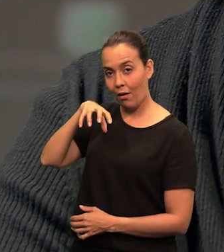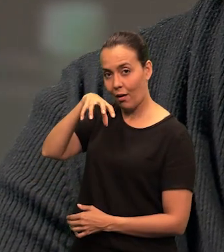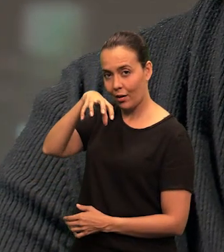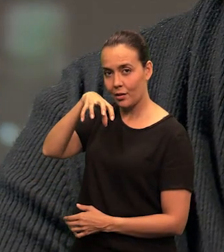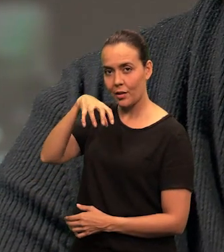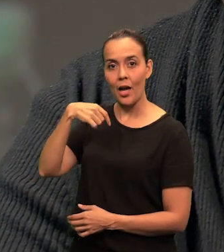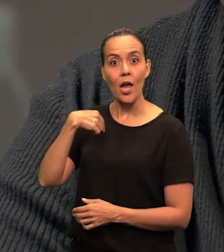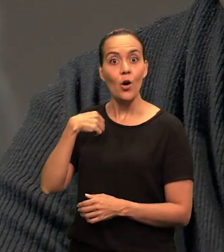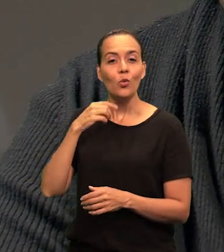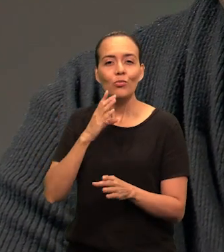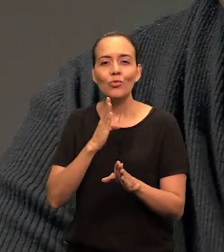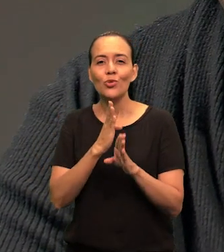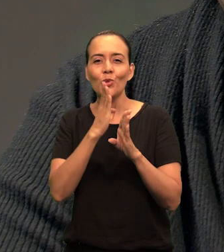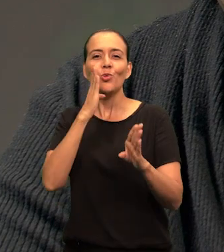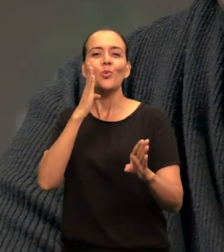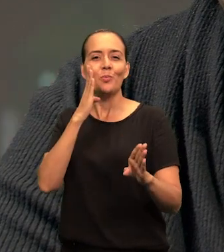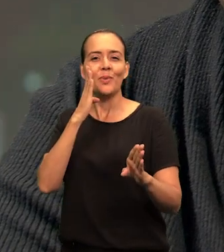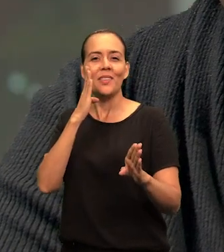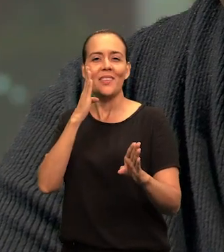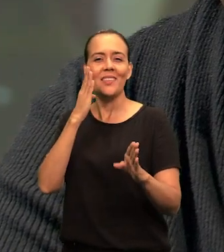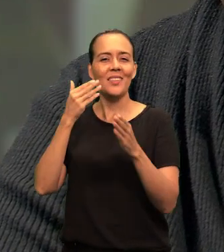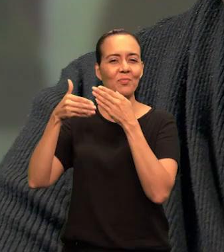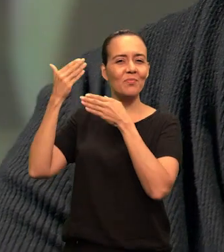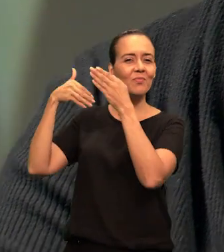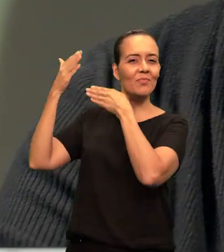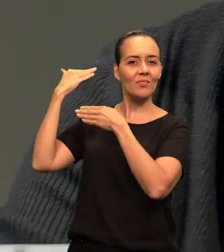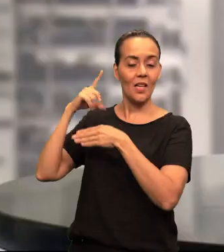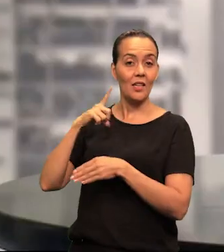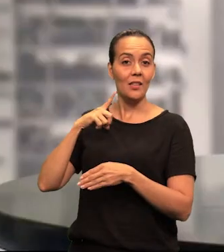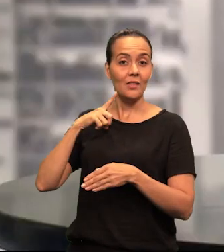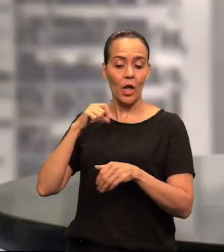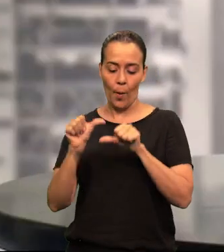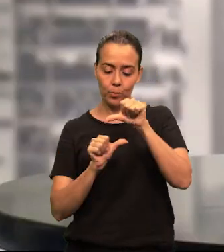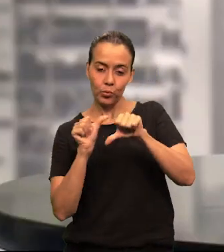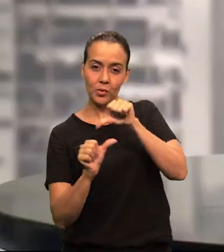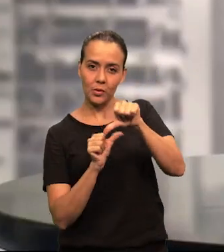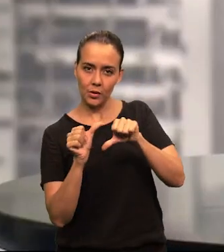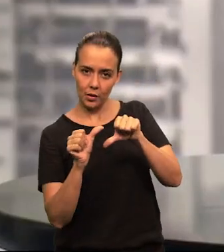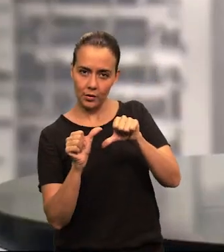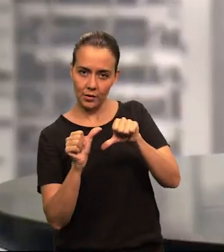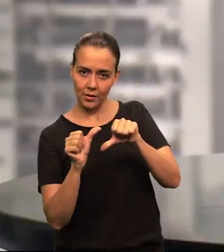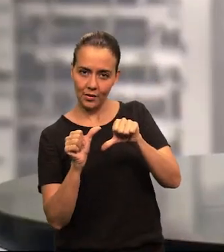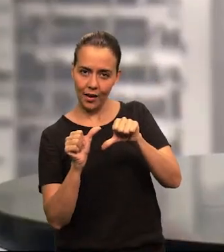E eu descobri que na mitologia, o Ovídio escreve "Metamorfoses" e diz que a aranha